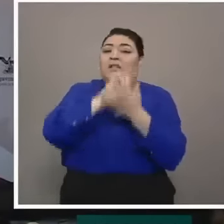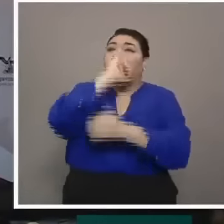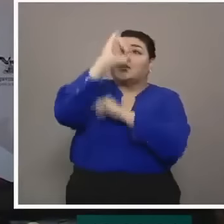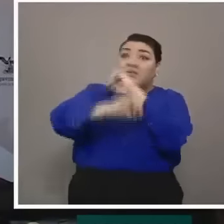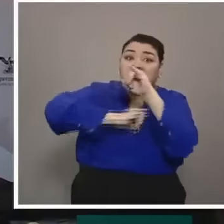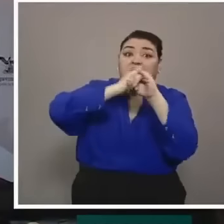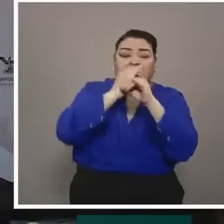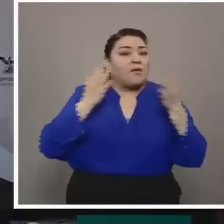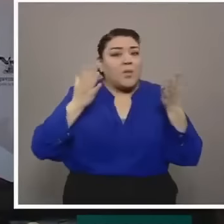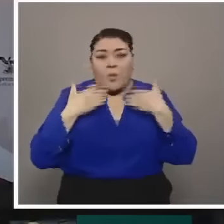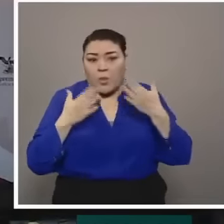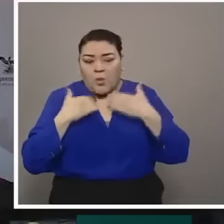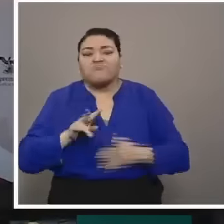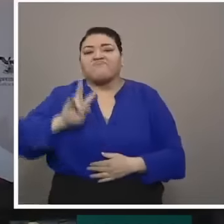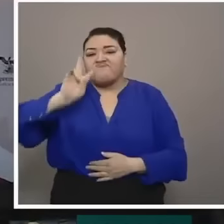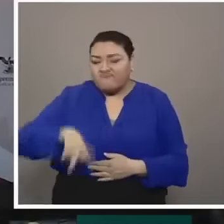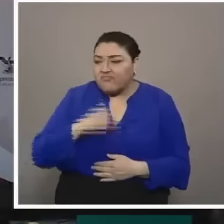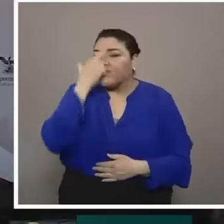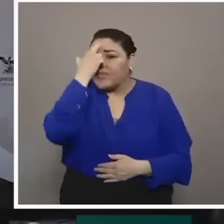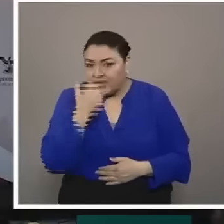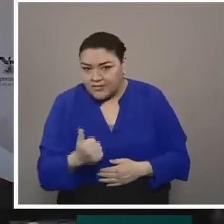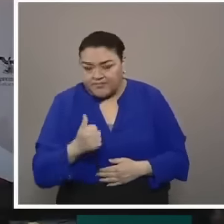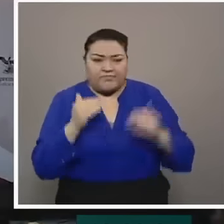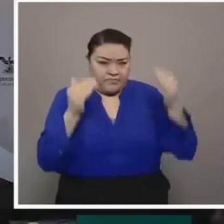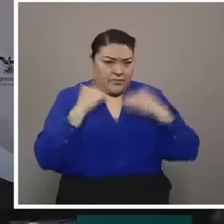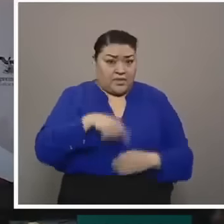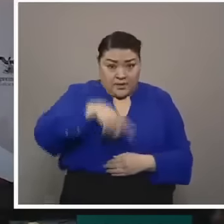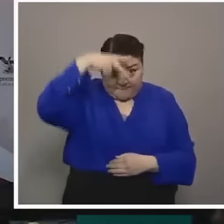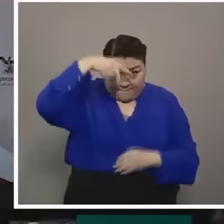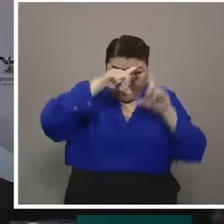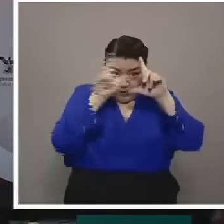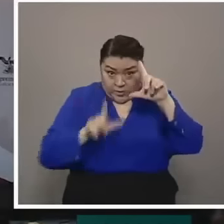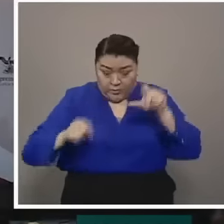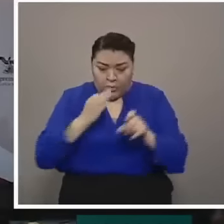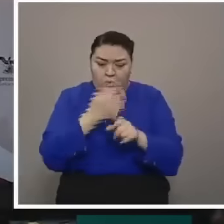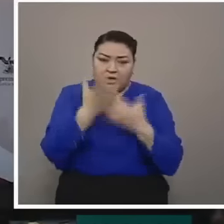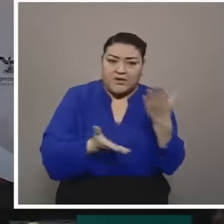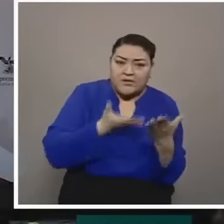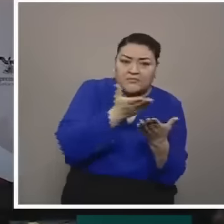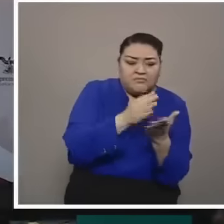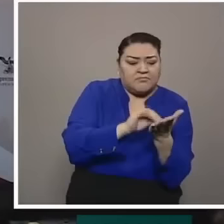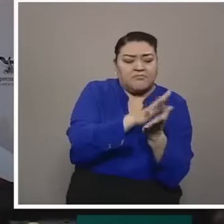En lo que respecta al ámbito nacional, el proyecto se apoya directamente en el artículo segundo